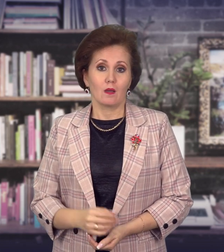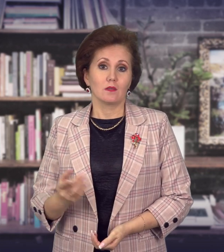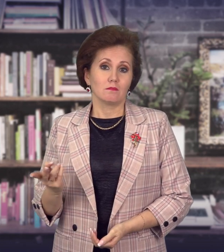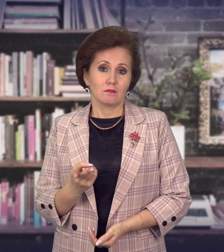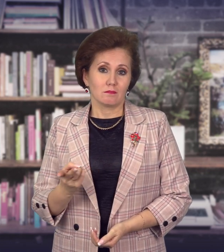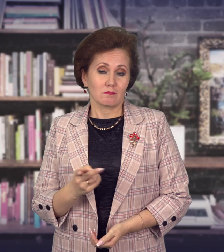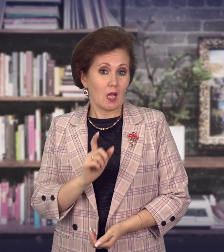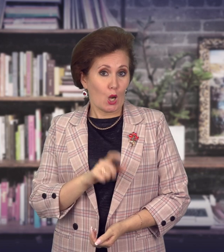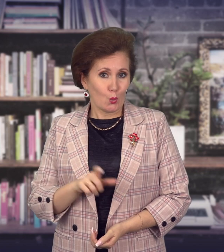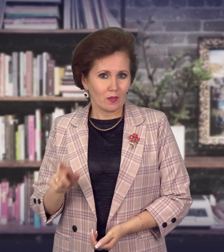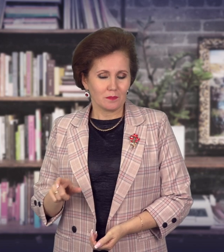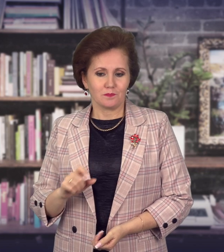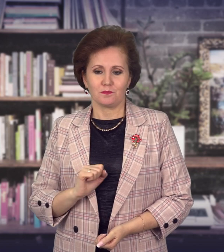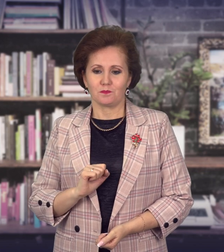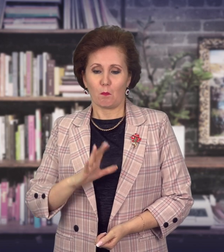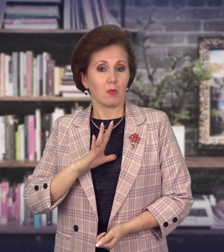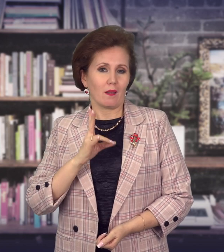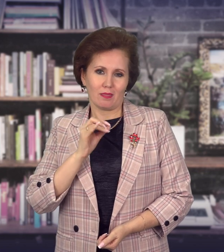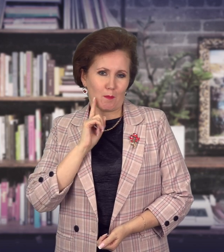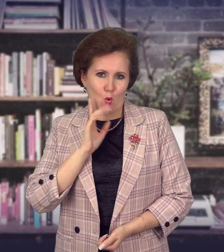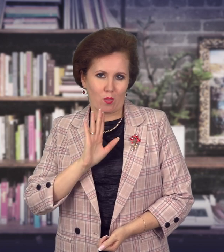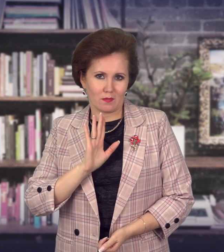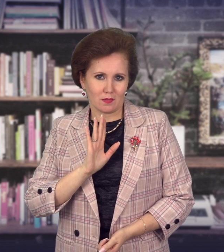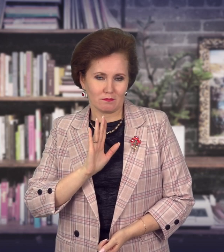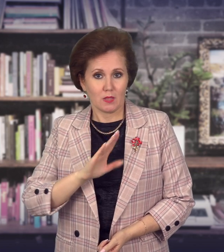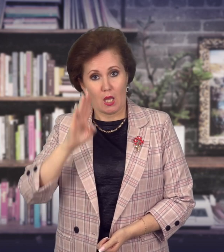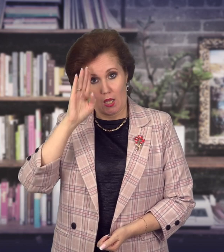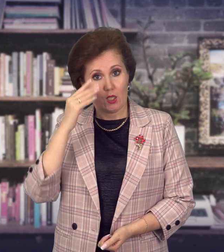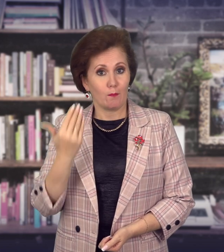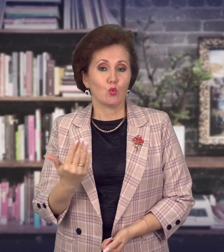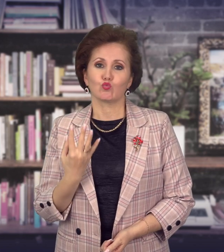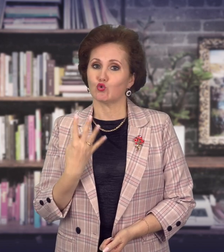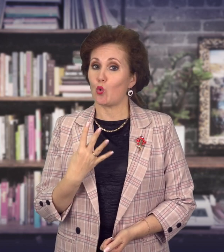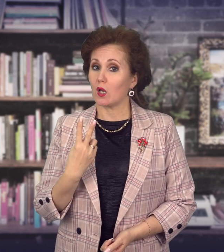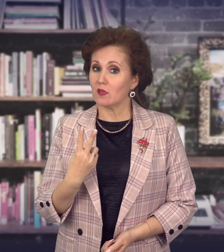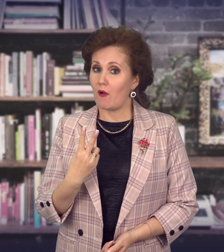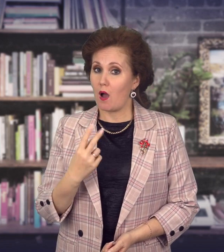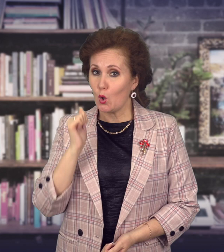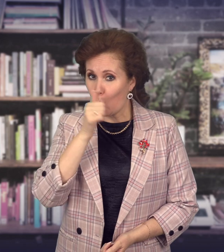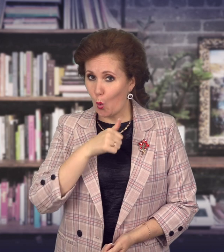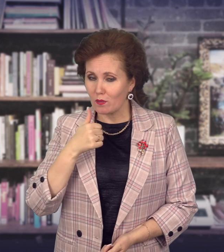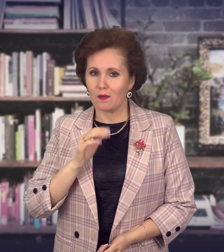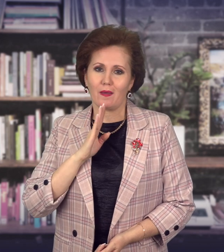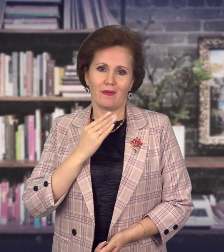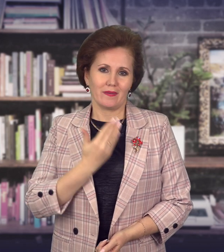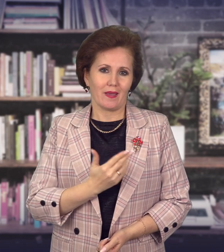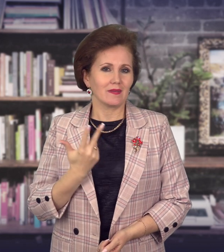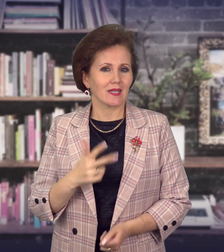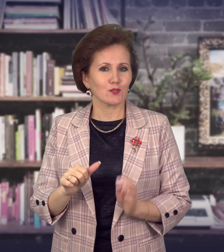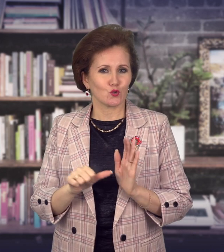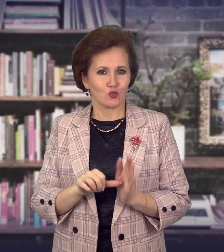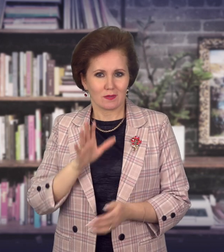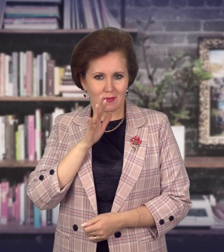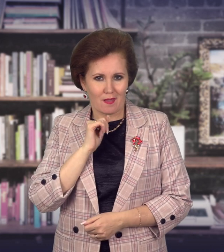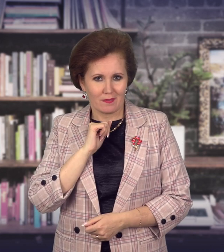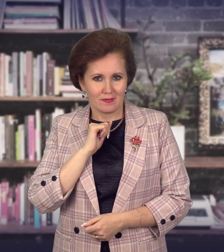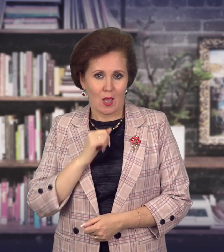Супружеская пара была немолодой: ему - 42, ей - 36.